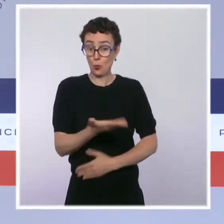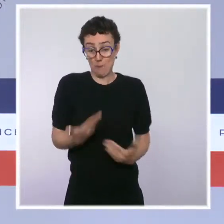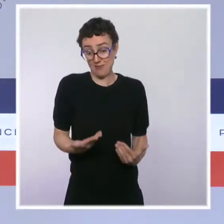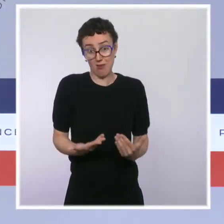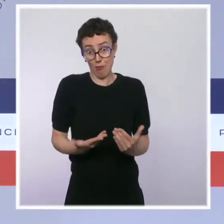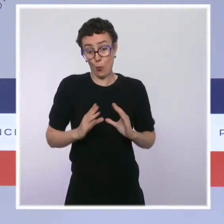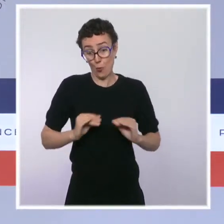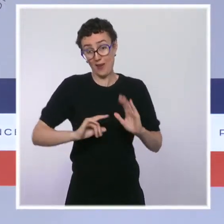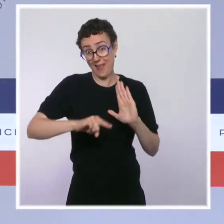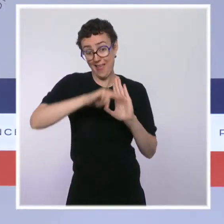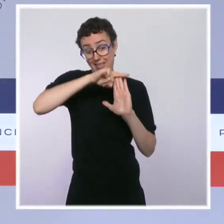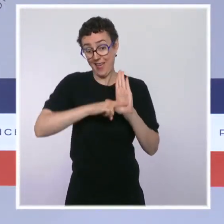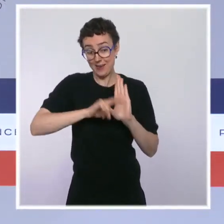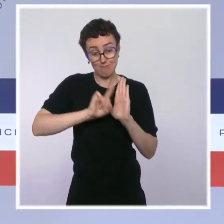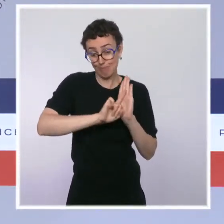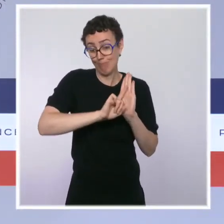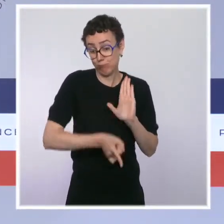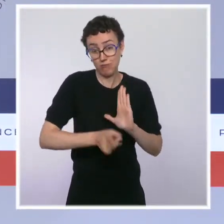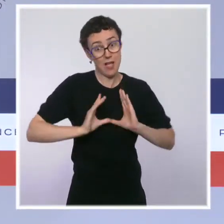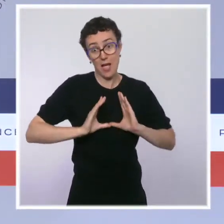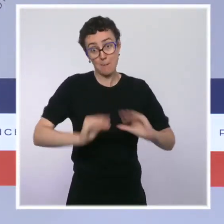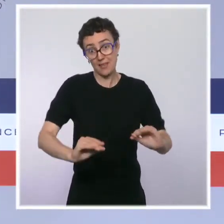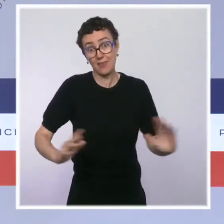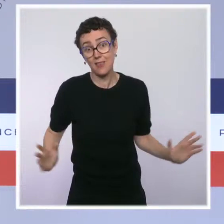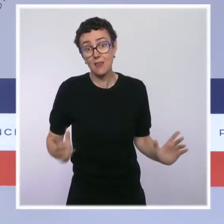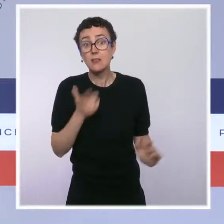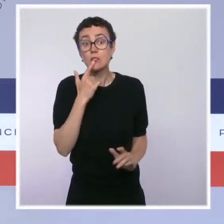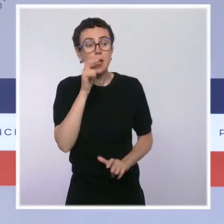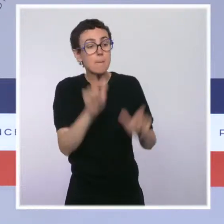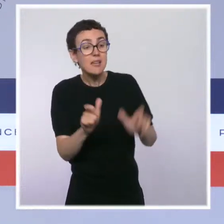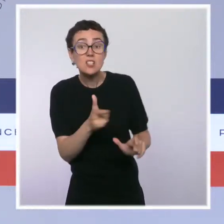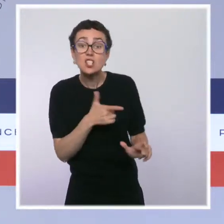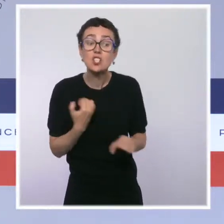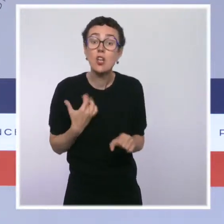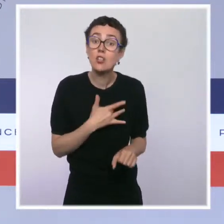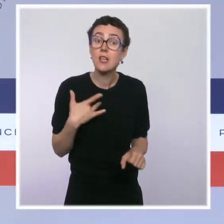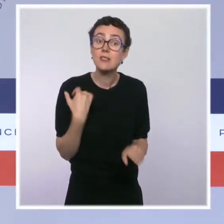Les soignants qui n'ont reçu aucune dose de vaccin pourront être suspendus par leur direction.